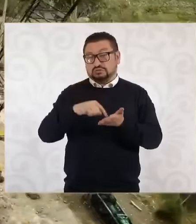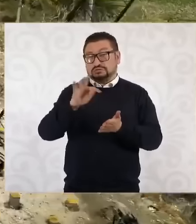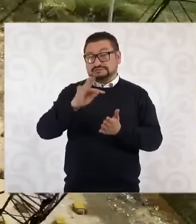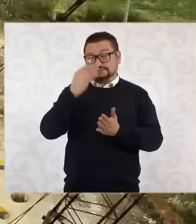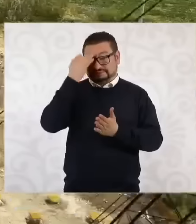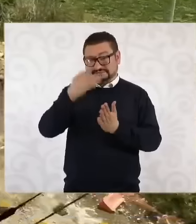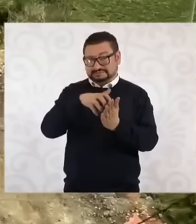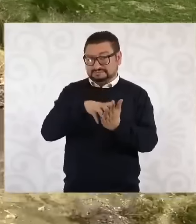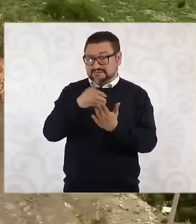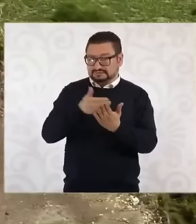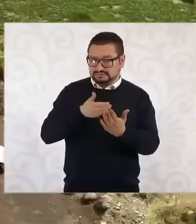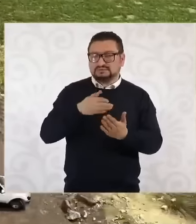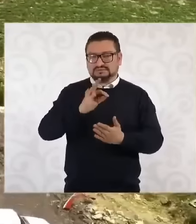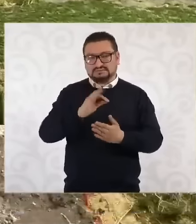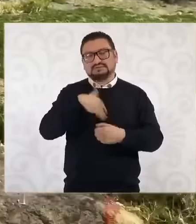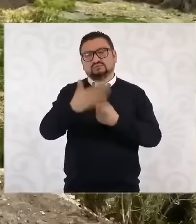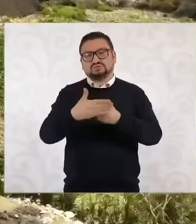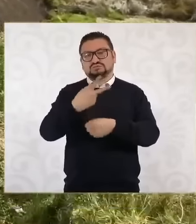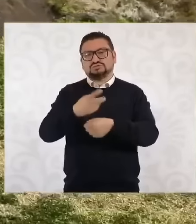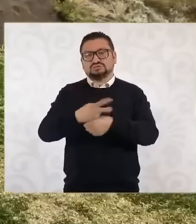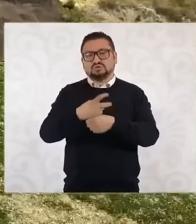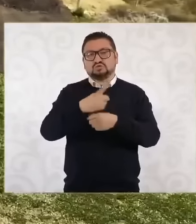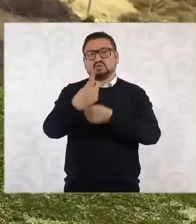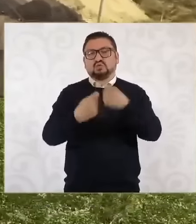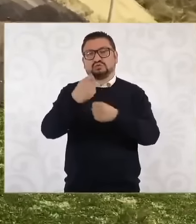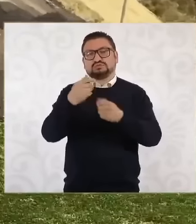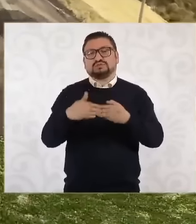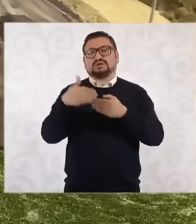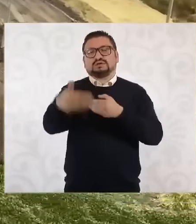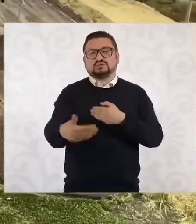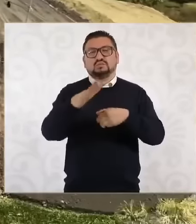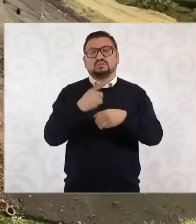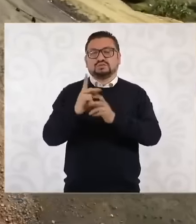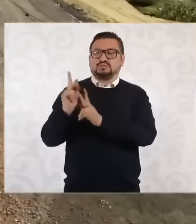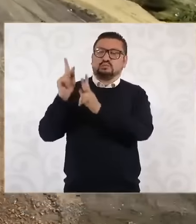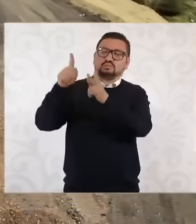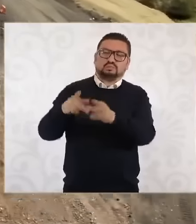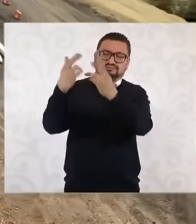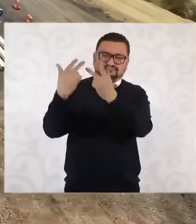y el siguiente estará terminándose un año después porque hay que demoler el el otro.